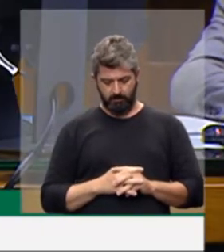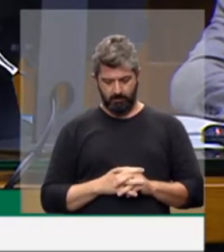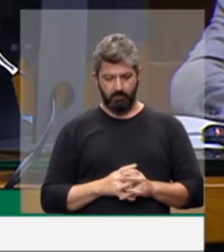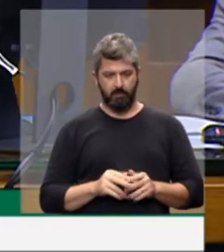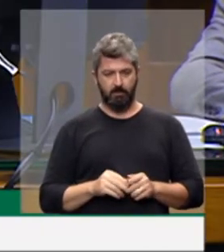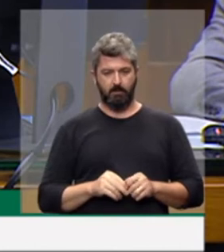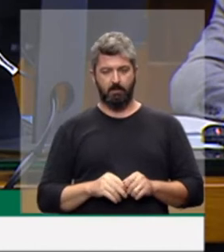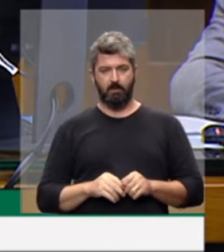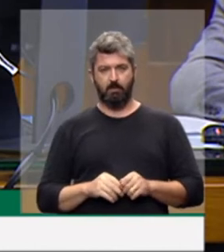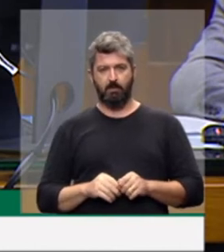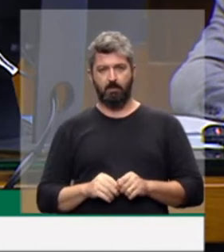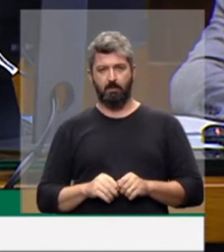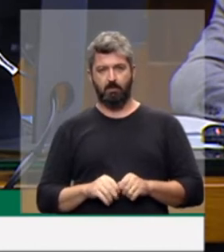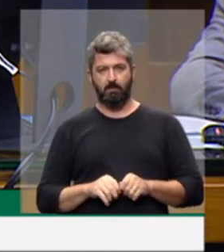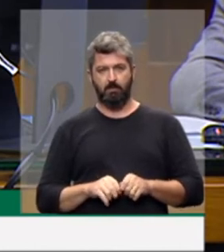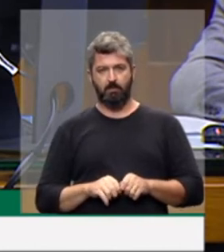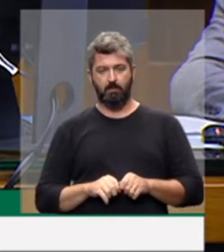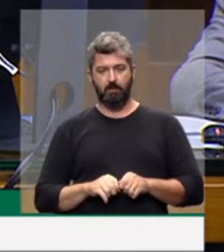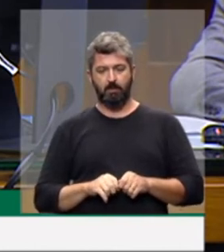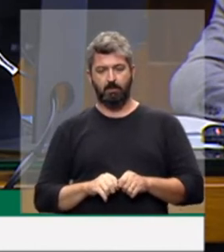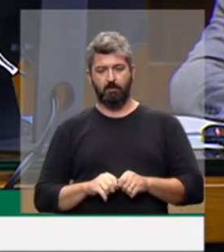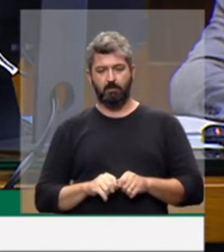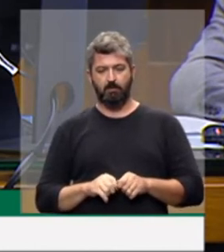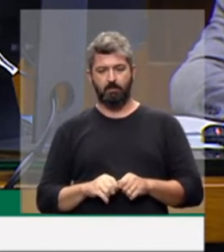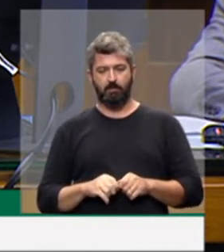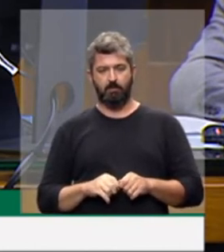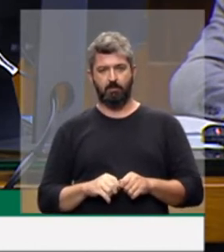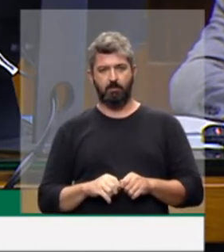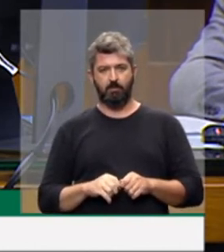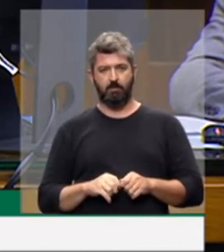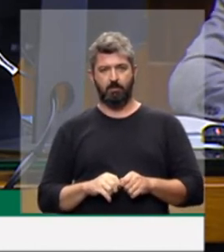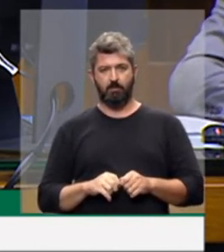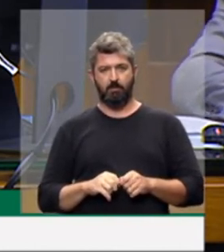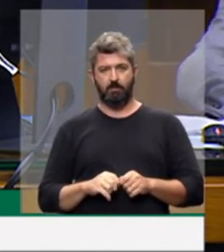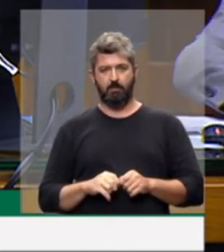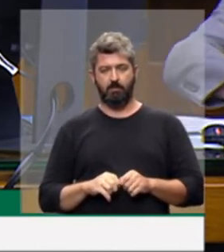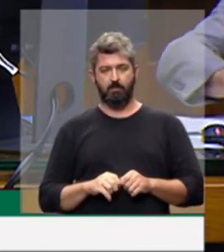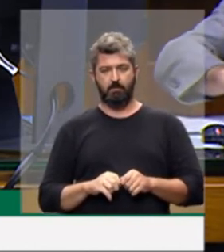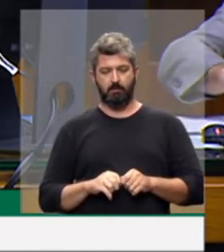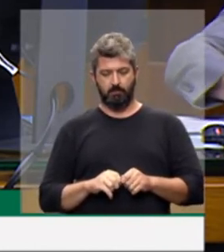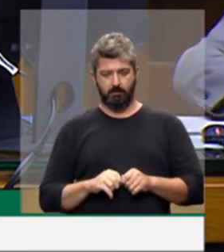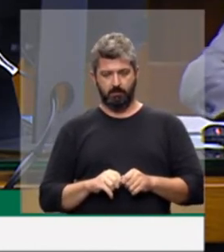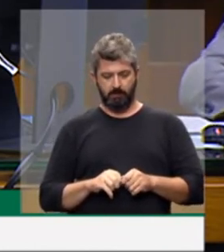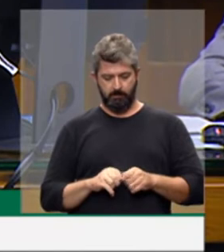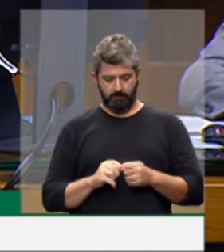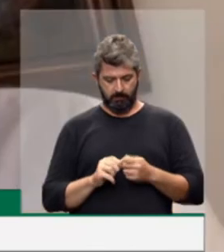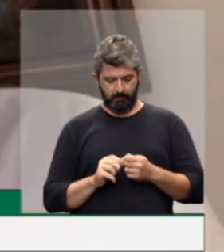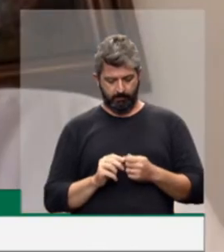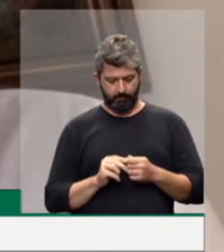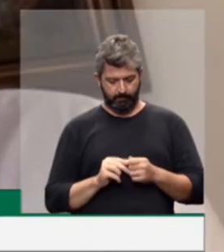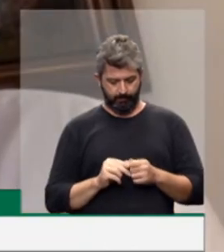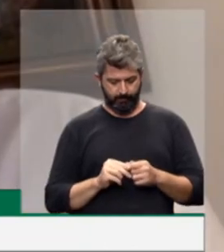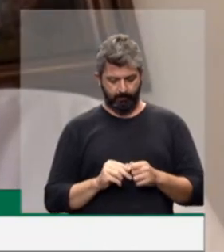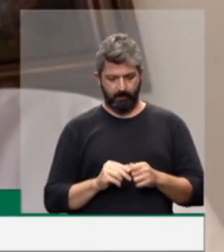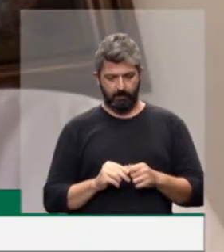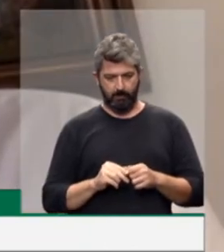ESSE. ENTÃO VAMOS AGUARDAR O POSICIONAMENTO DO NOSSO LÍDER ... [PRESIDENTE]: COMO